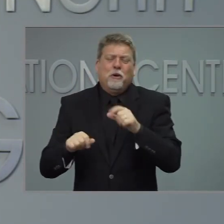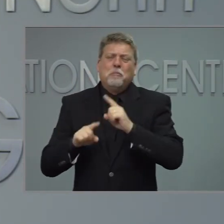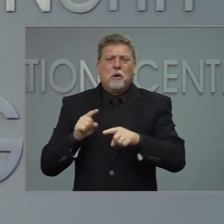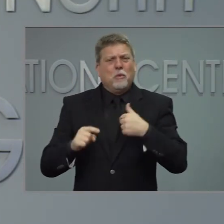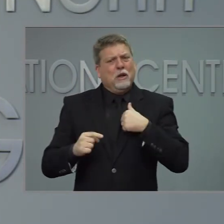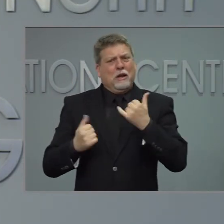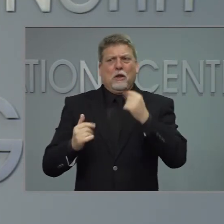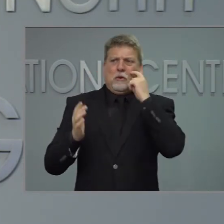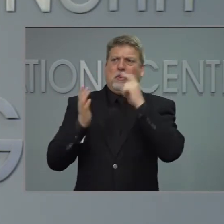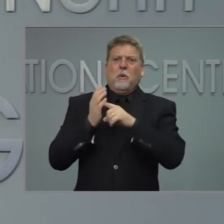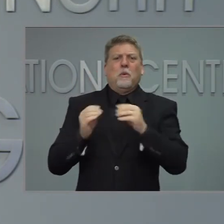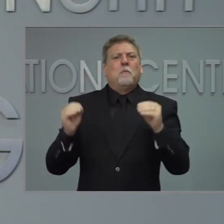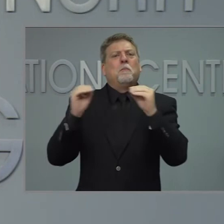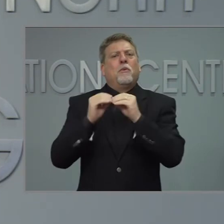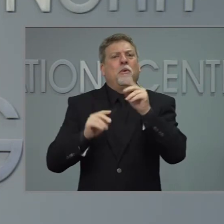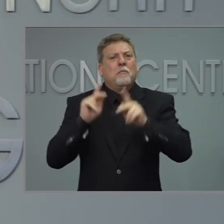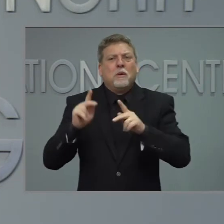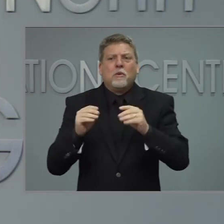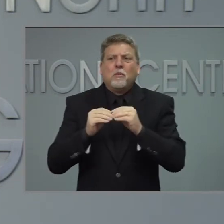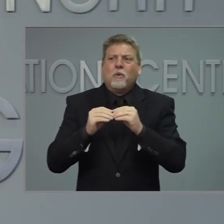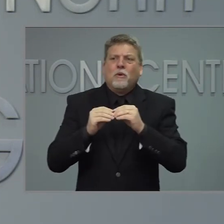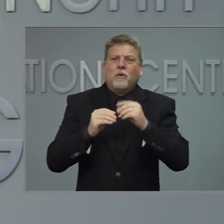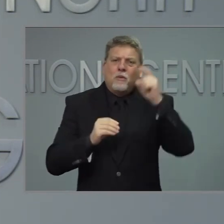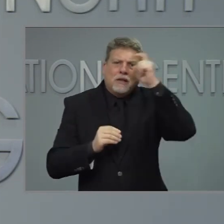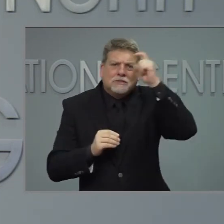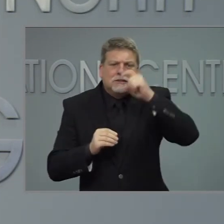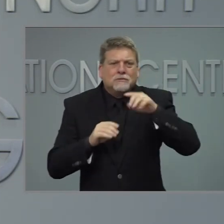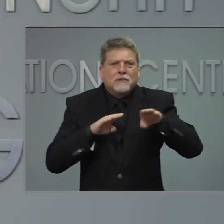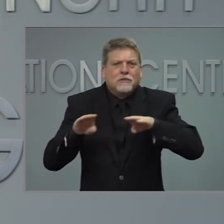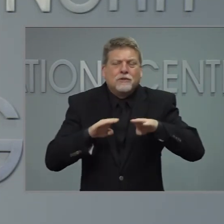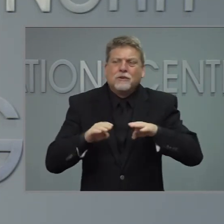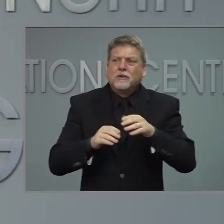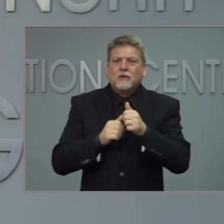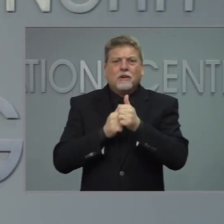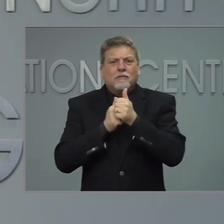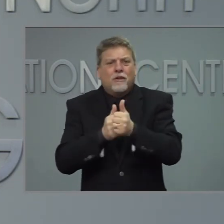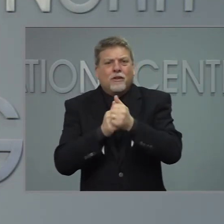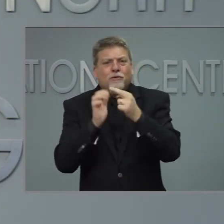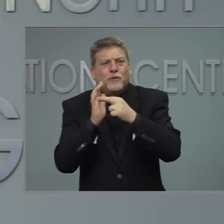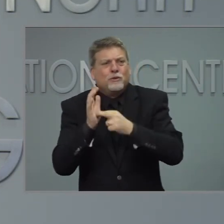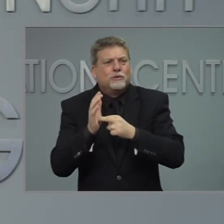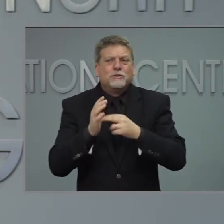y que más personas están utilizando sus mascarillas.